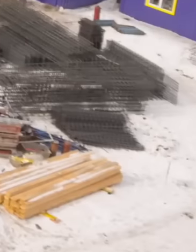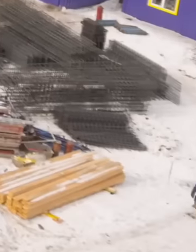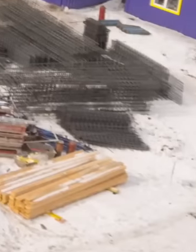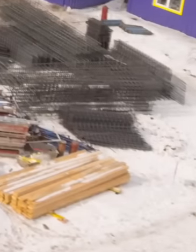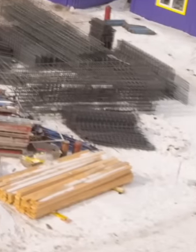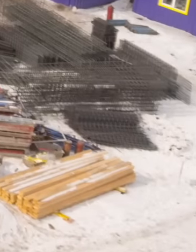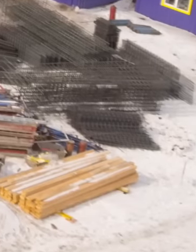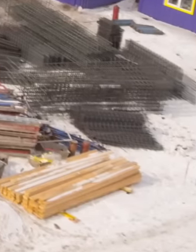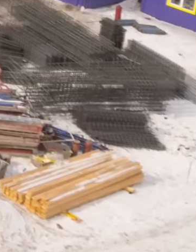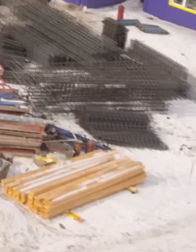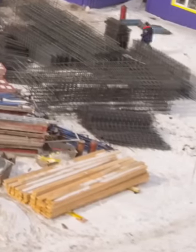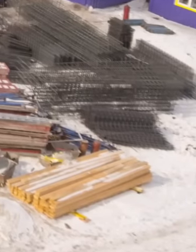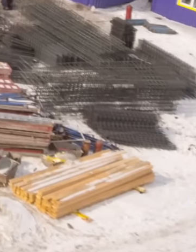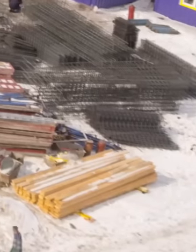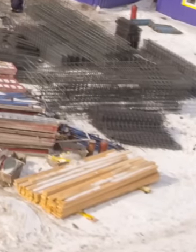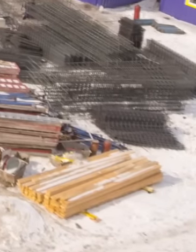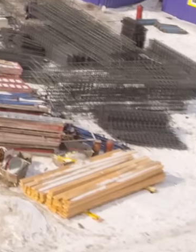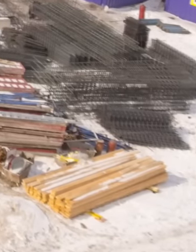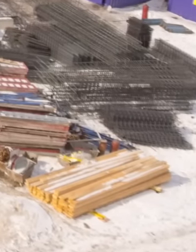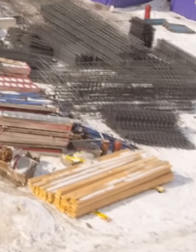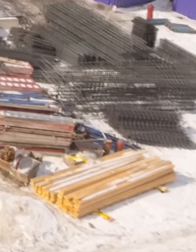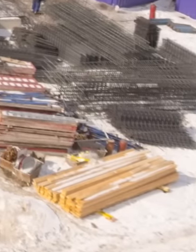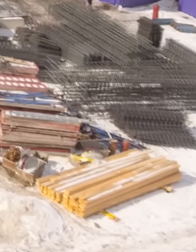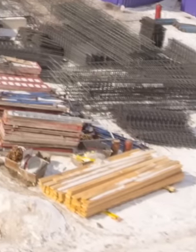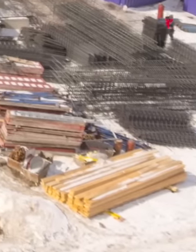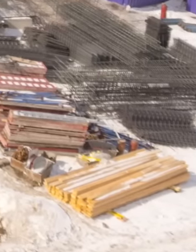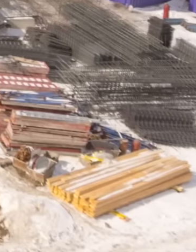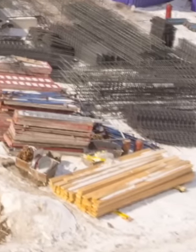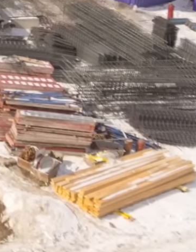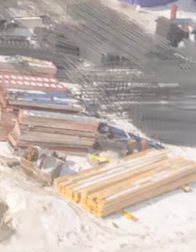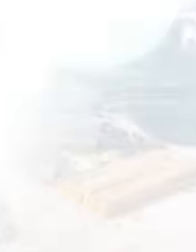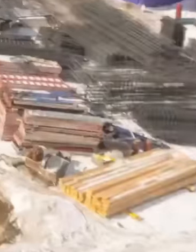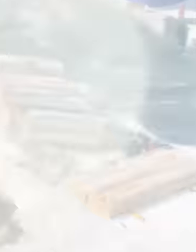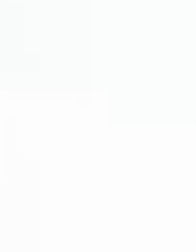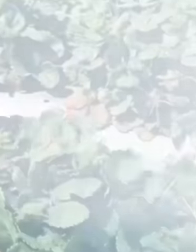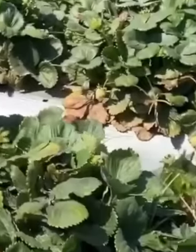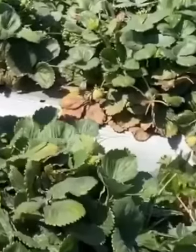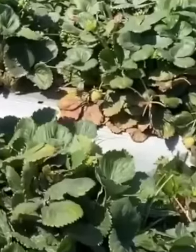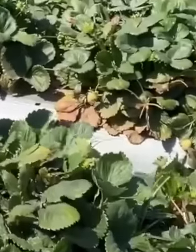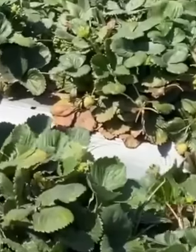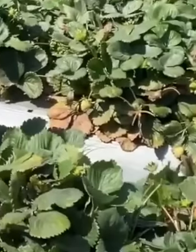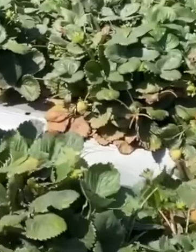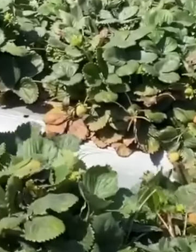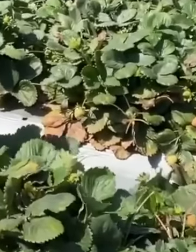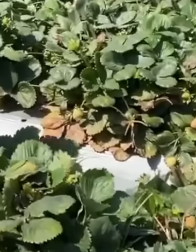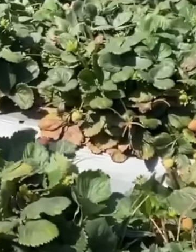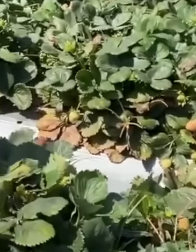más grande de esa nación son ellos quienes mueven la economía de norteamérica ya que un mexicano